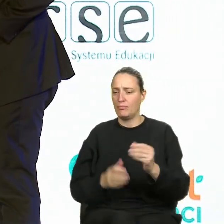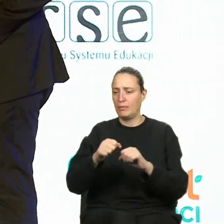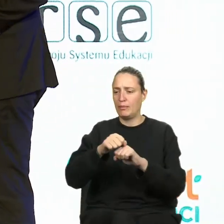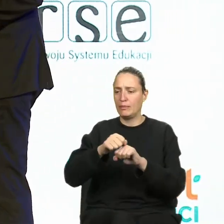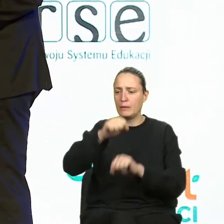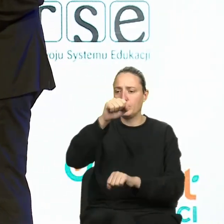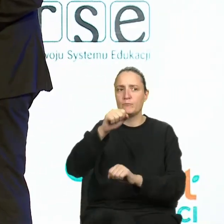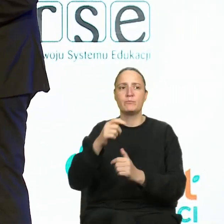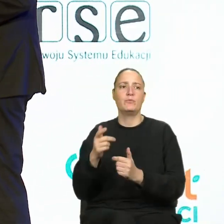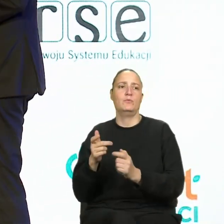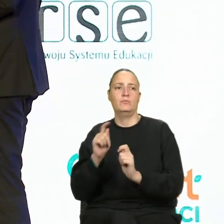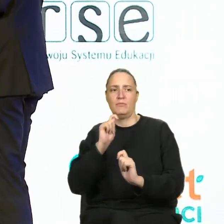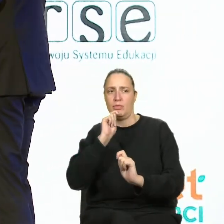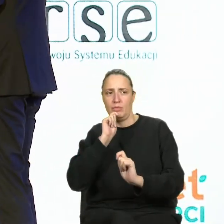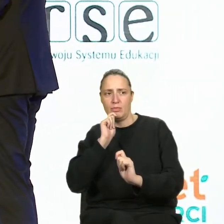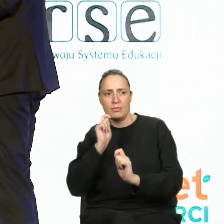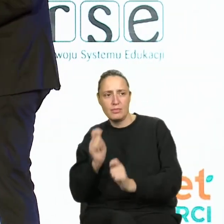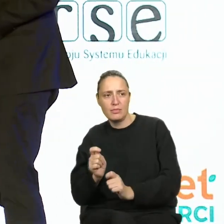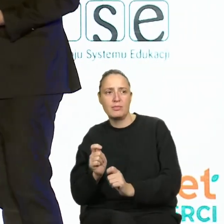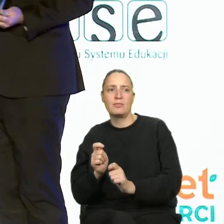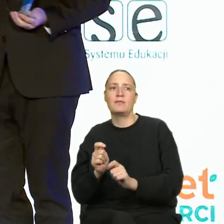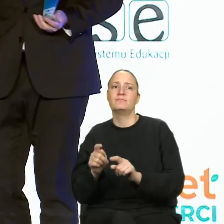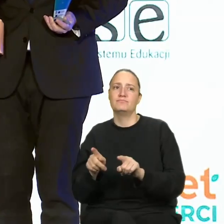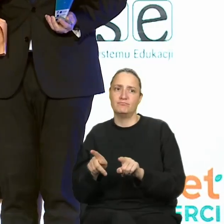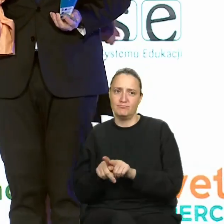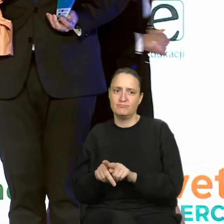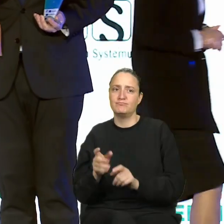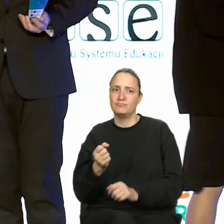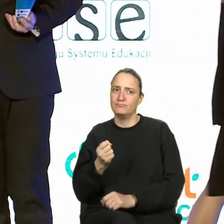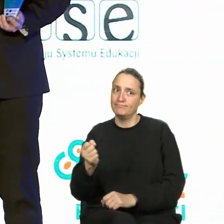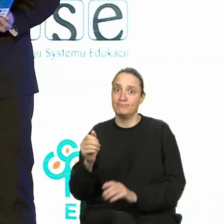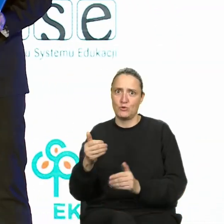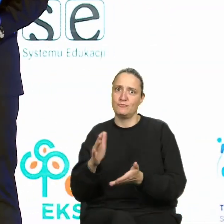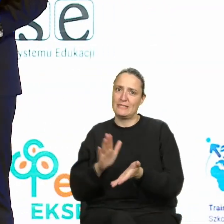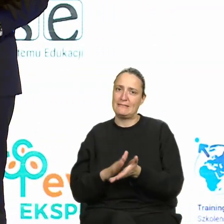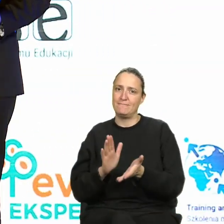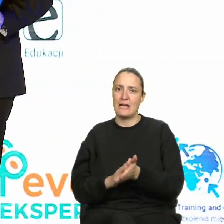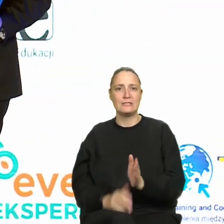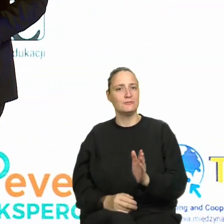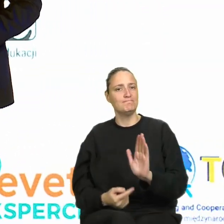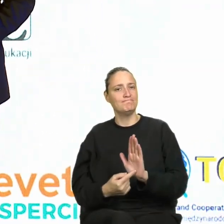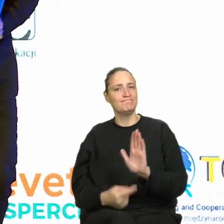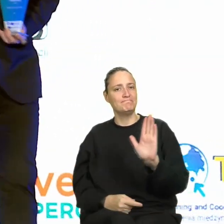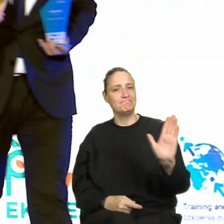Od uczenia się do rynku pracy, nowa era kształcenia zawodowego. Dziękujemy serdecznie,